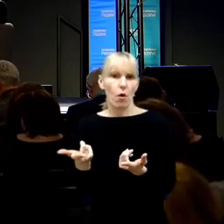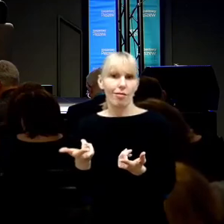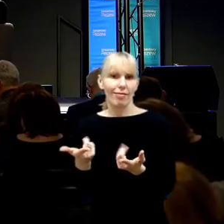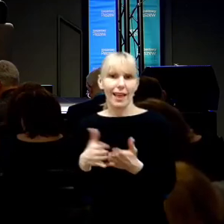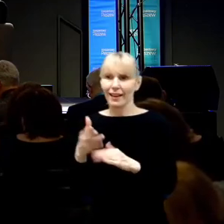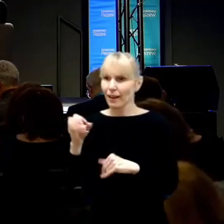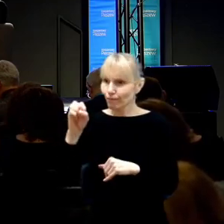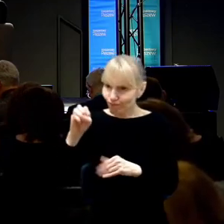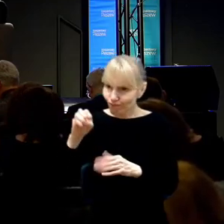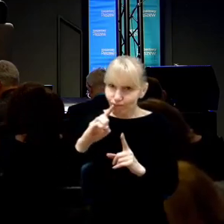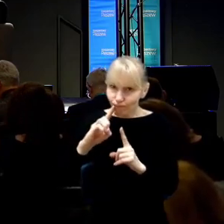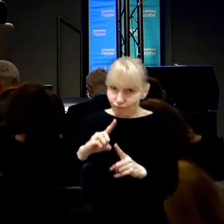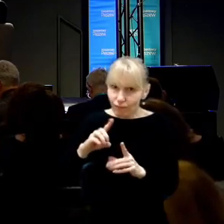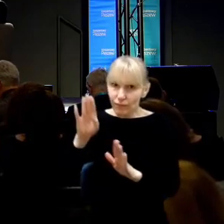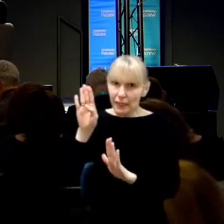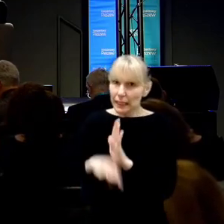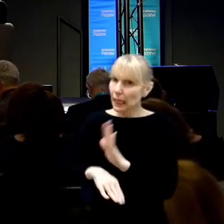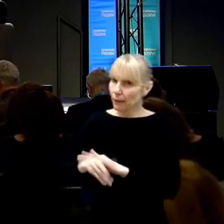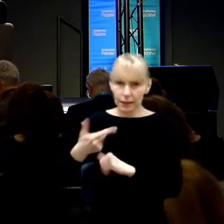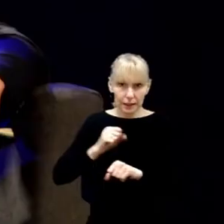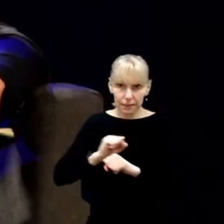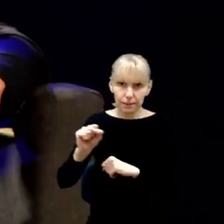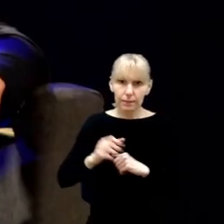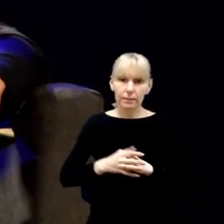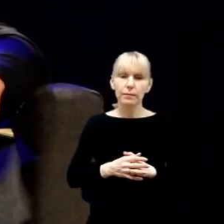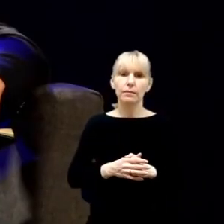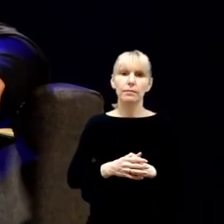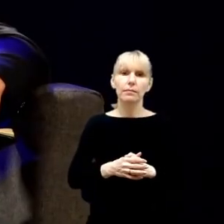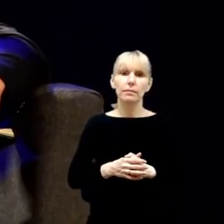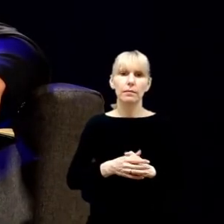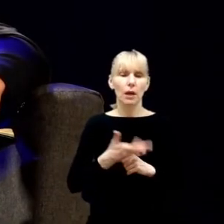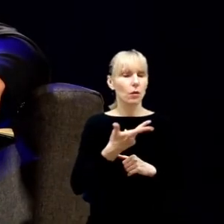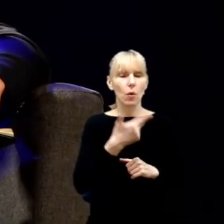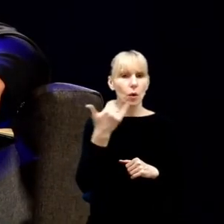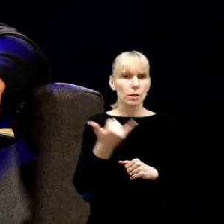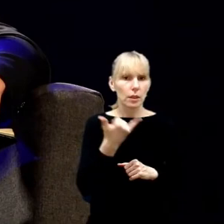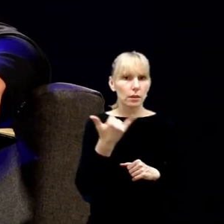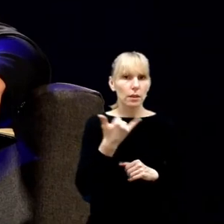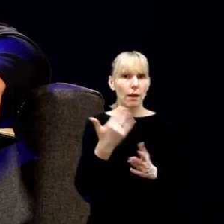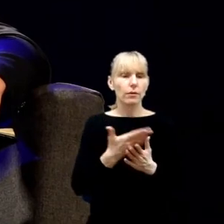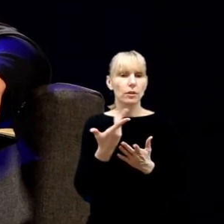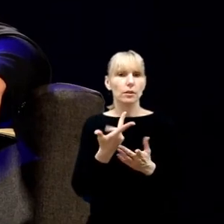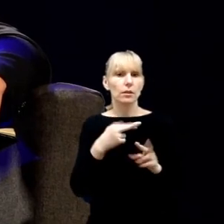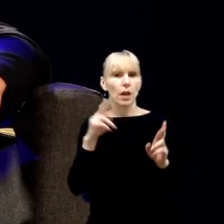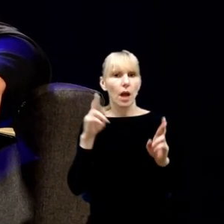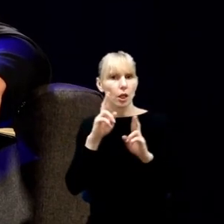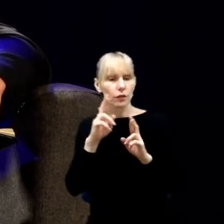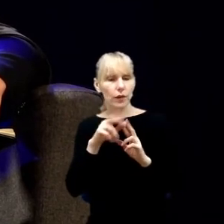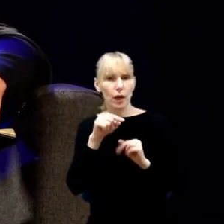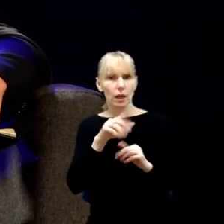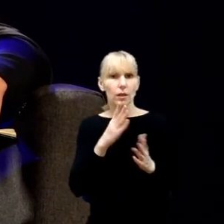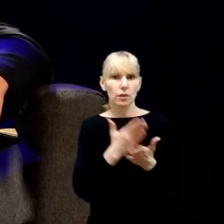No bo doniesienia medialne też mówiły o tym, że nie zawsze kwestie akustyki czy też kwestie wykonawstwa są takie, jak być powinny